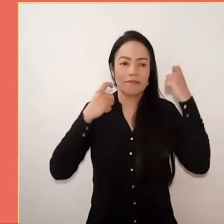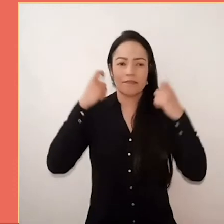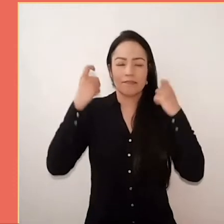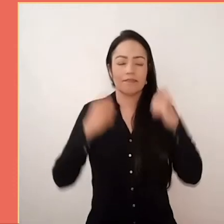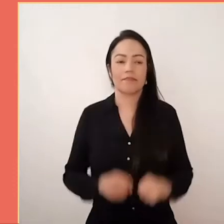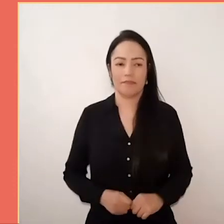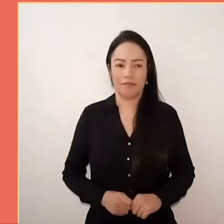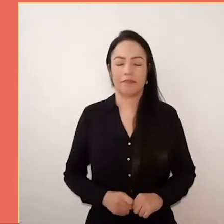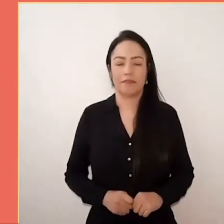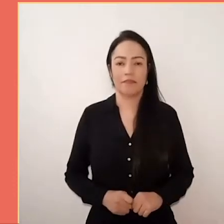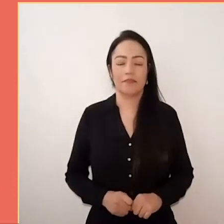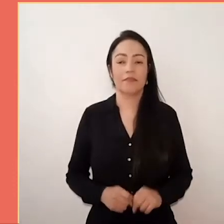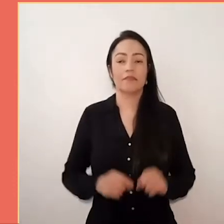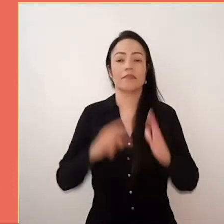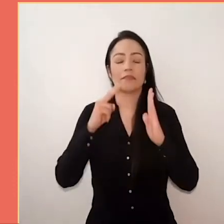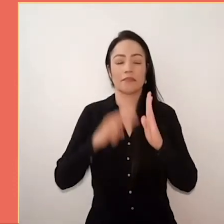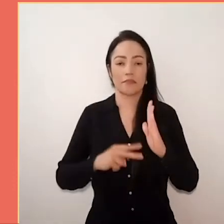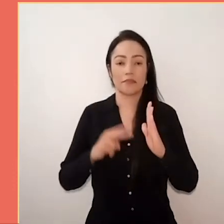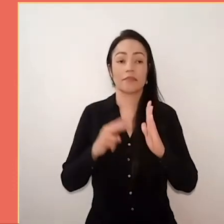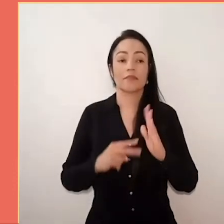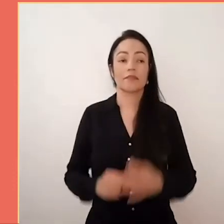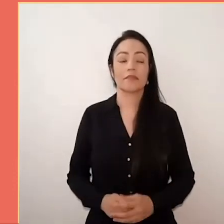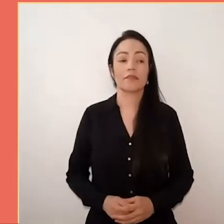como a leitura de verdade…